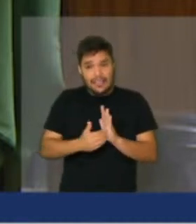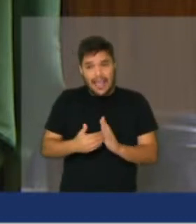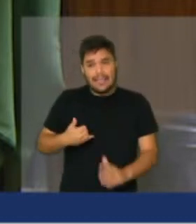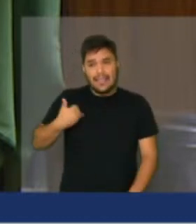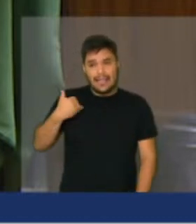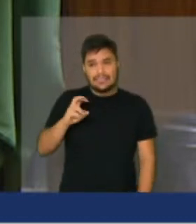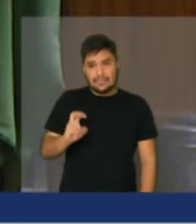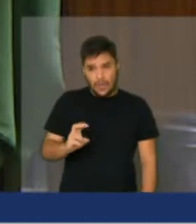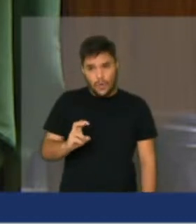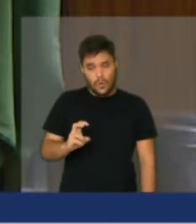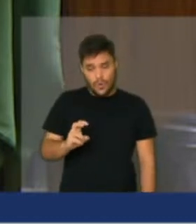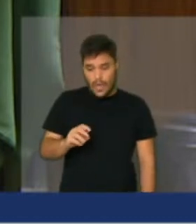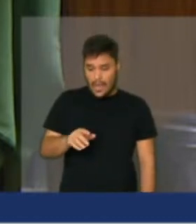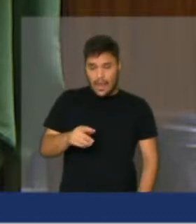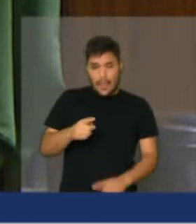METADE DAS CRIANÇAS DE ATÉ